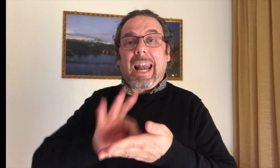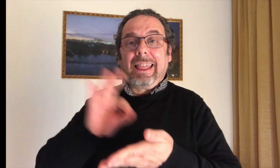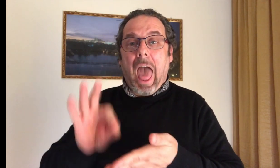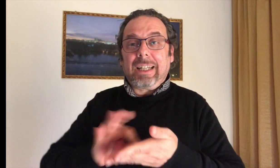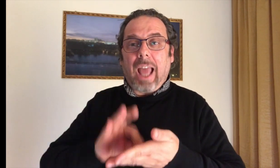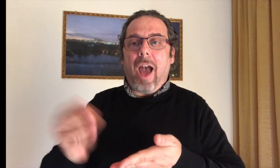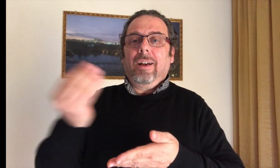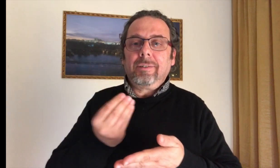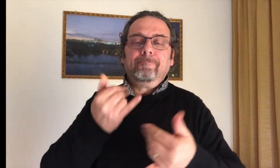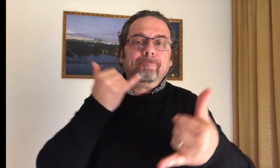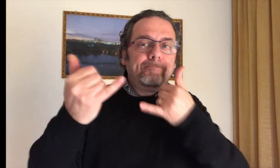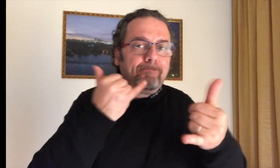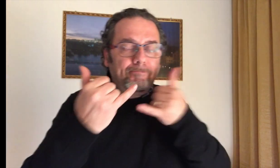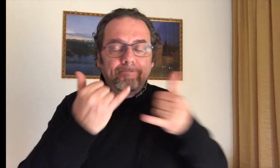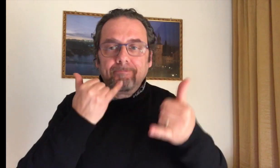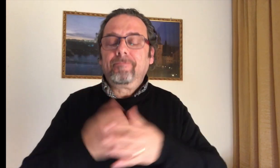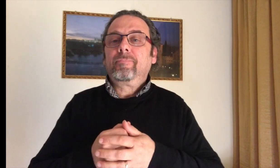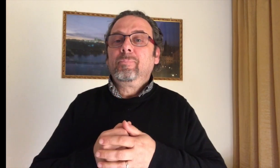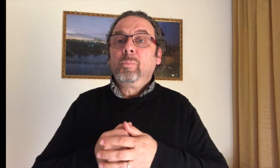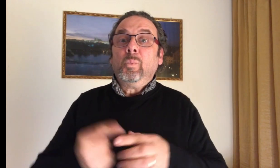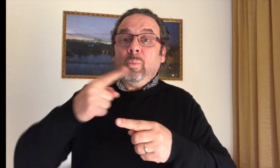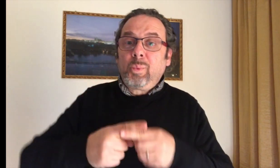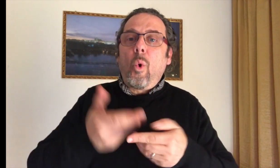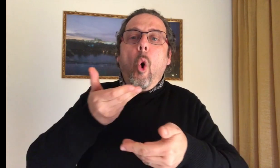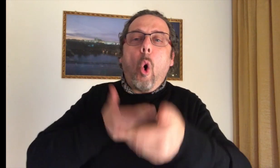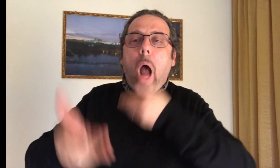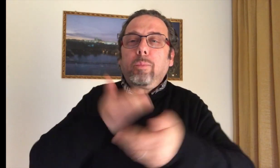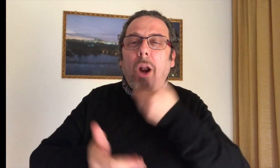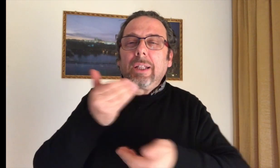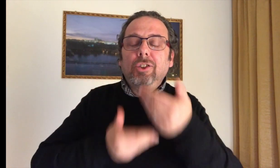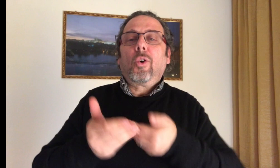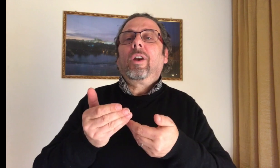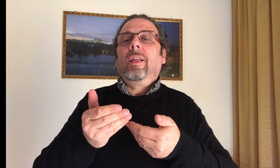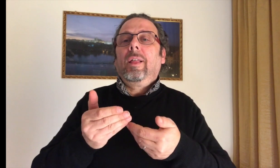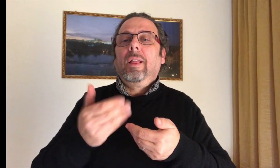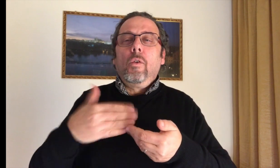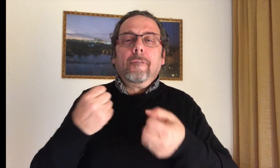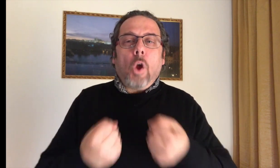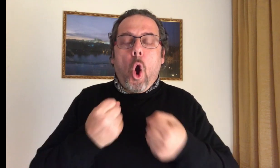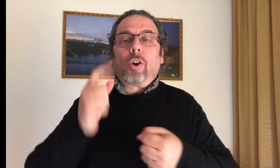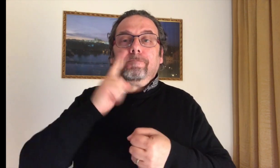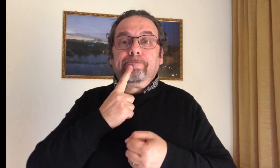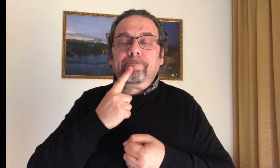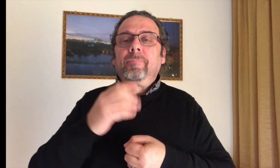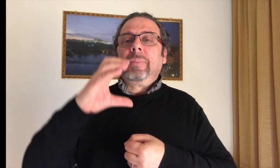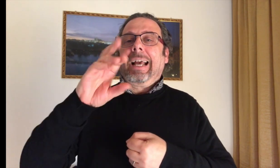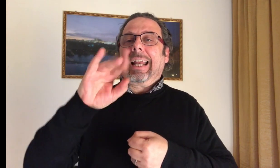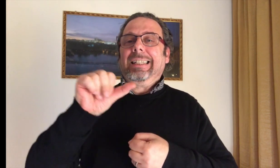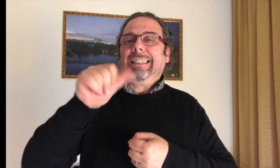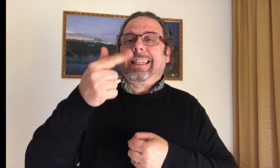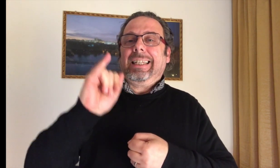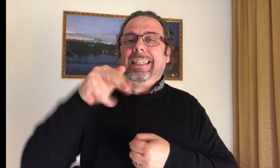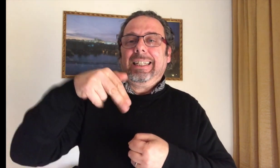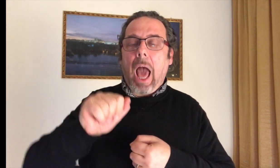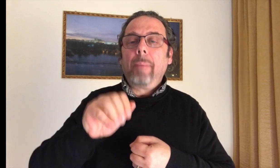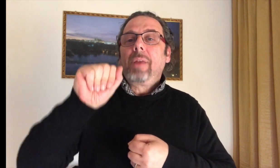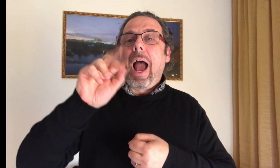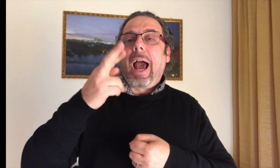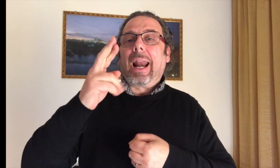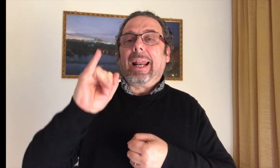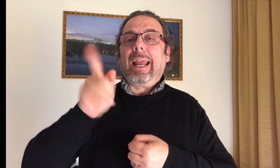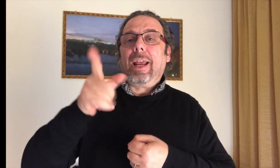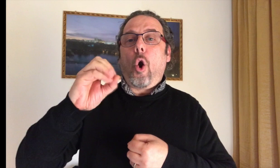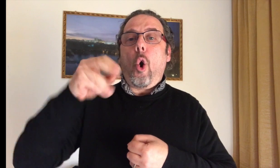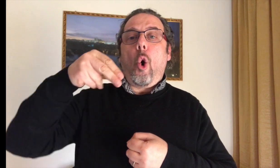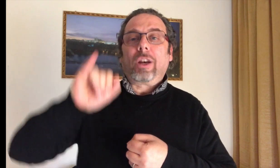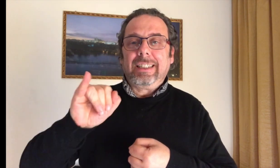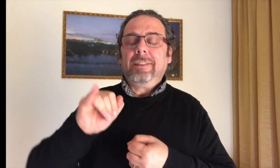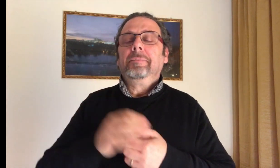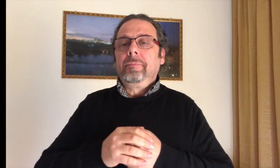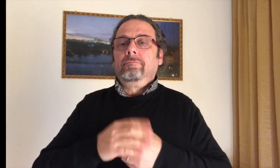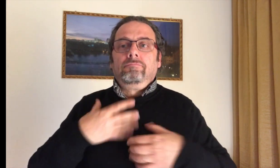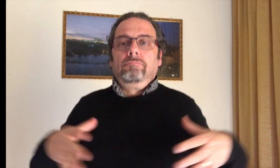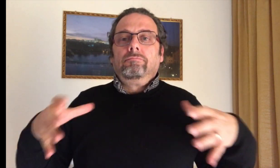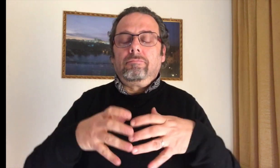chiamati a collaborare, come Segreteria, Romina Rossi e Cristina Arrigoni, ottimo supporto e, da quel